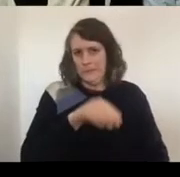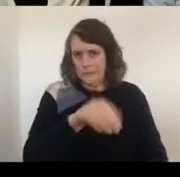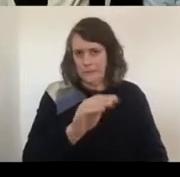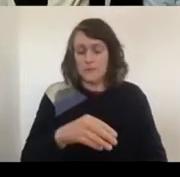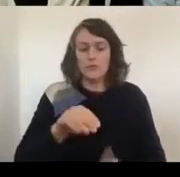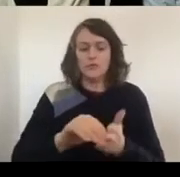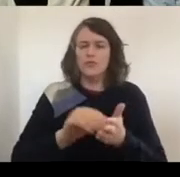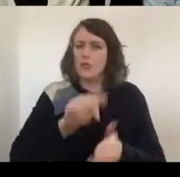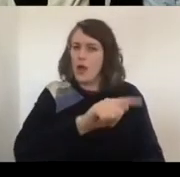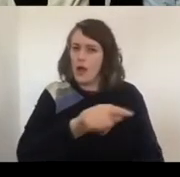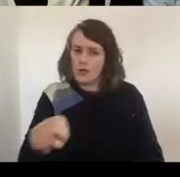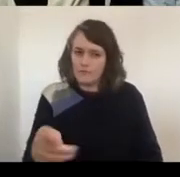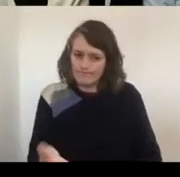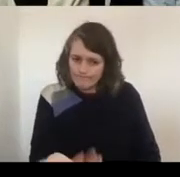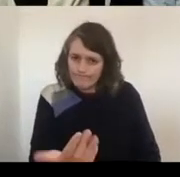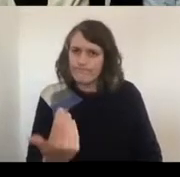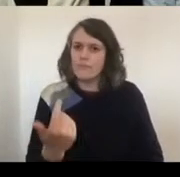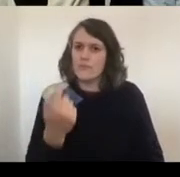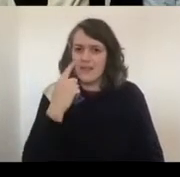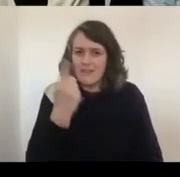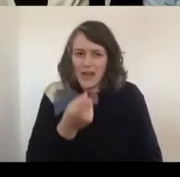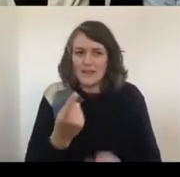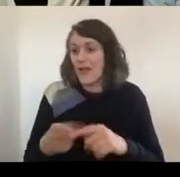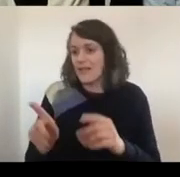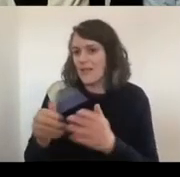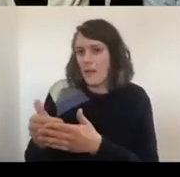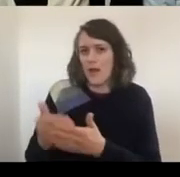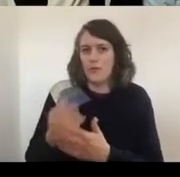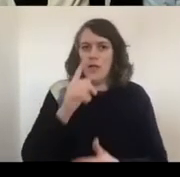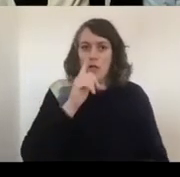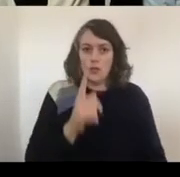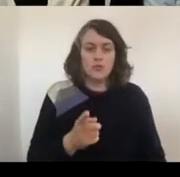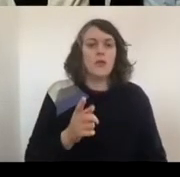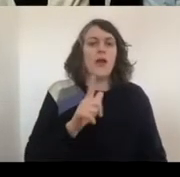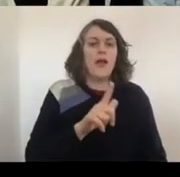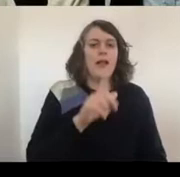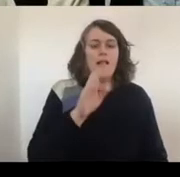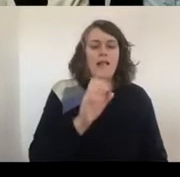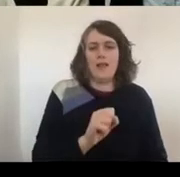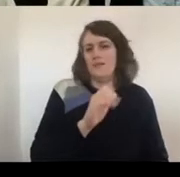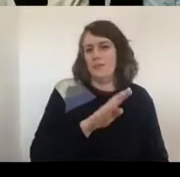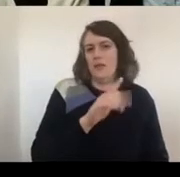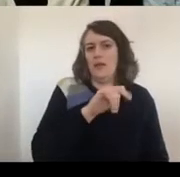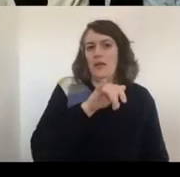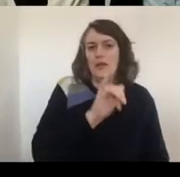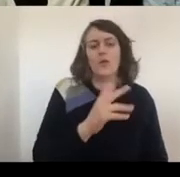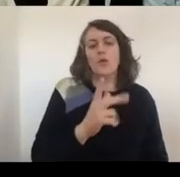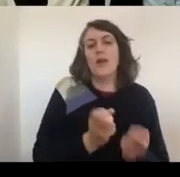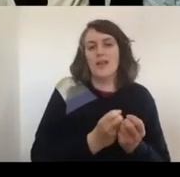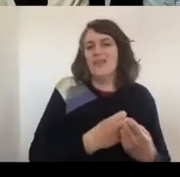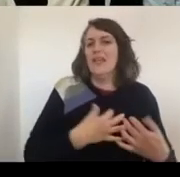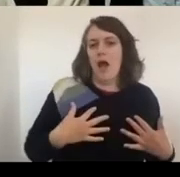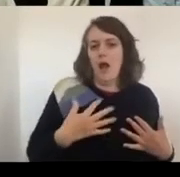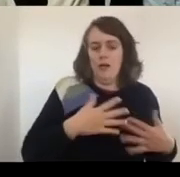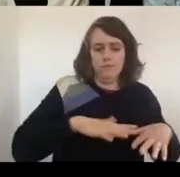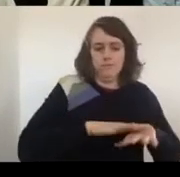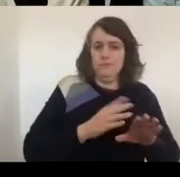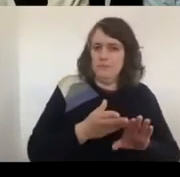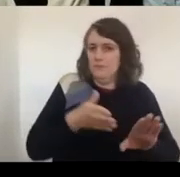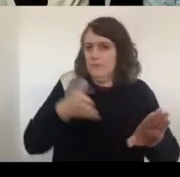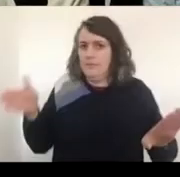andere Beispiele zu nennen. Also die nicht aus dem queerBereich sind, um zu verstehen, dass das